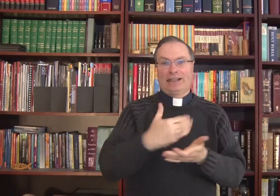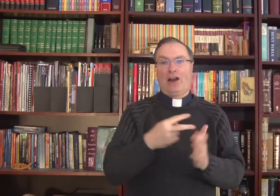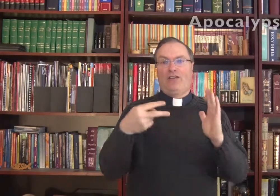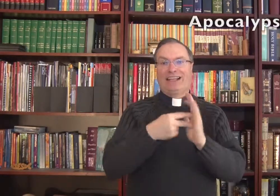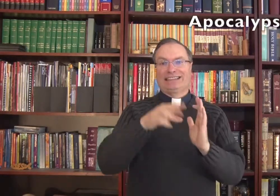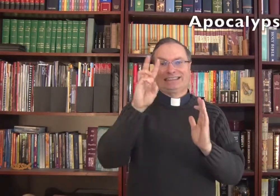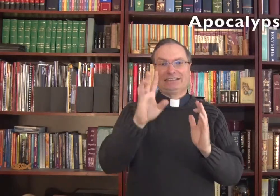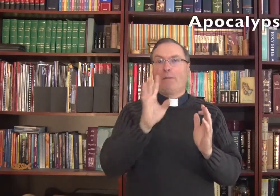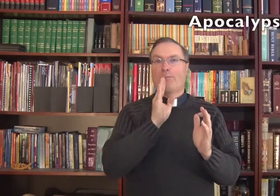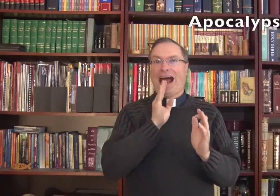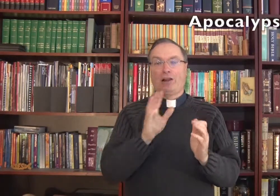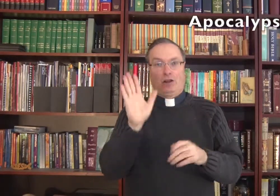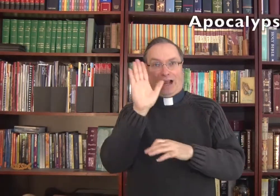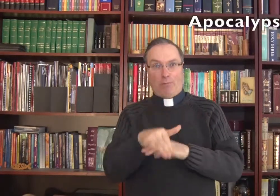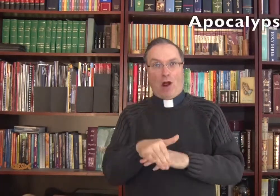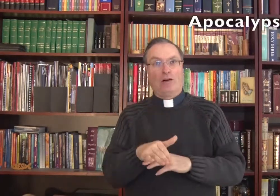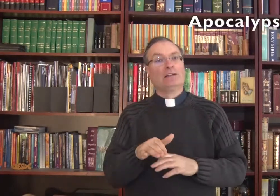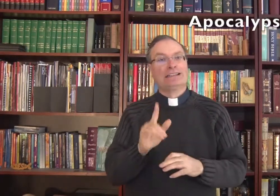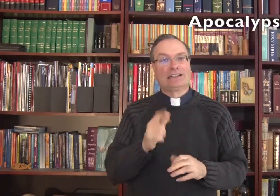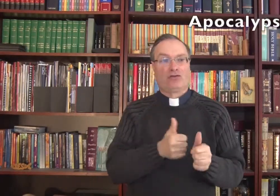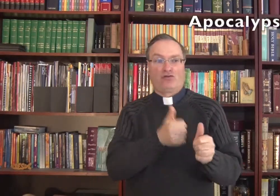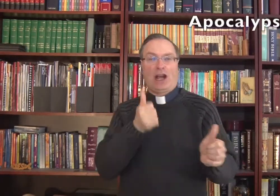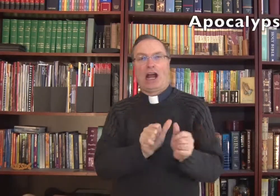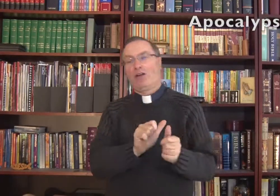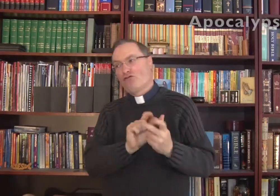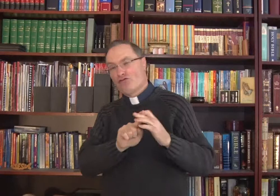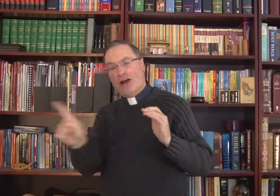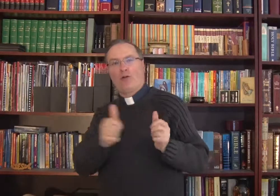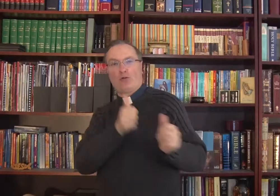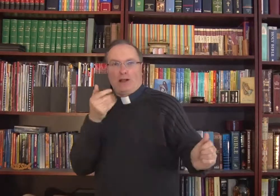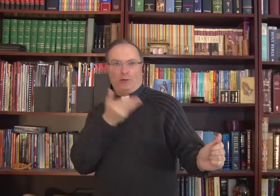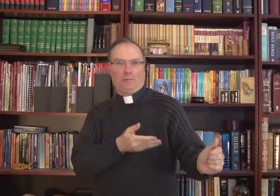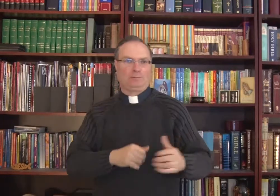car le verset 6 parlait de la Mort qui fuira loin d'eux.